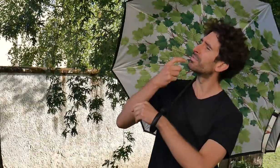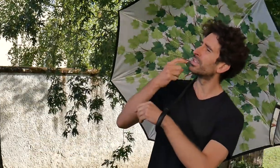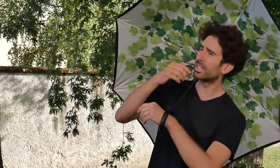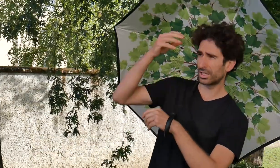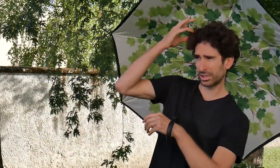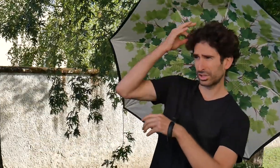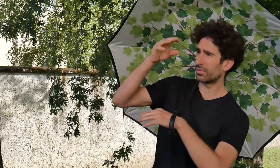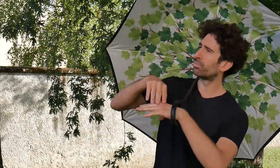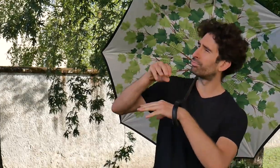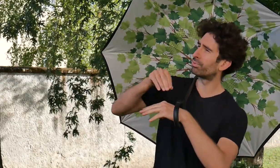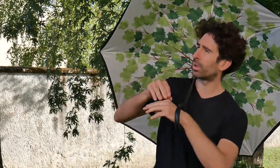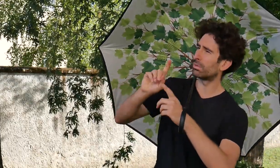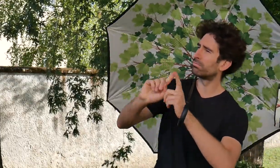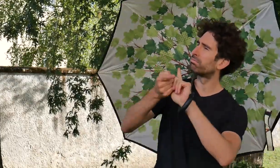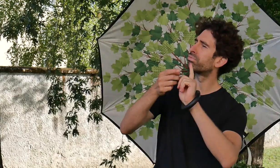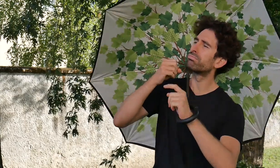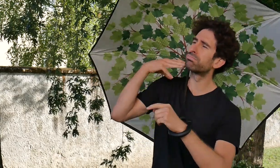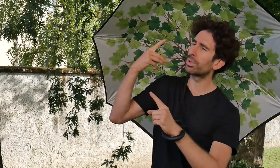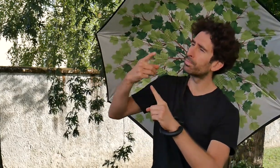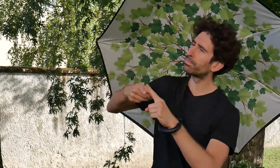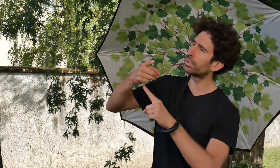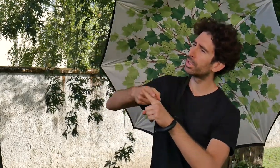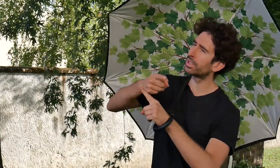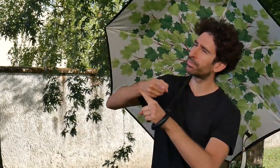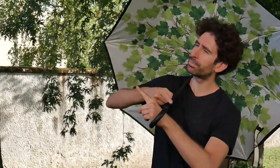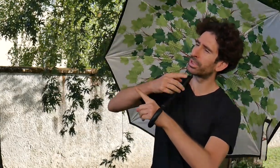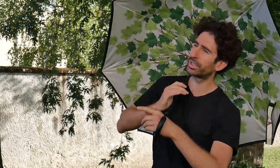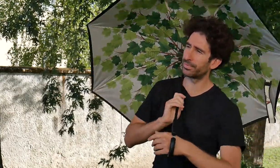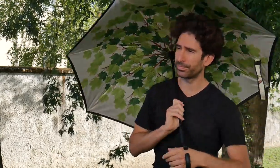Ca veut dire blanchissement progressif des cheveux et des poils.